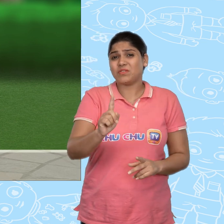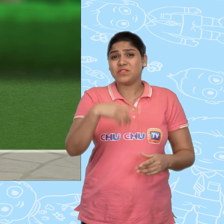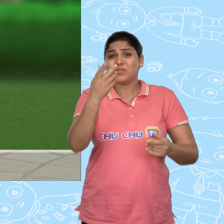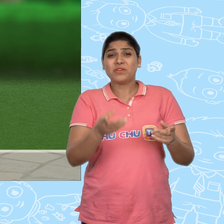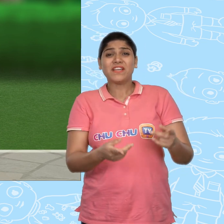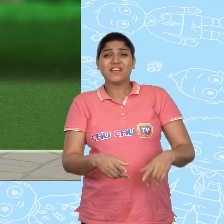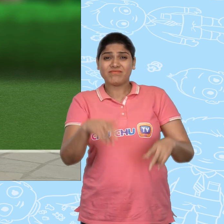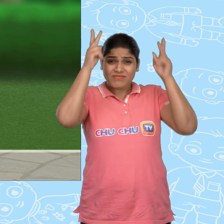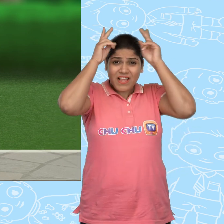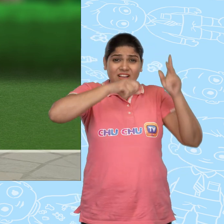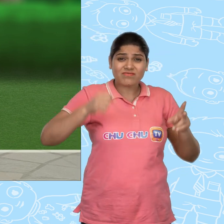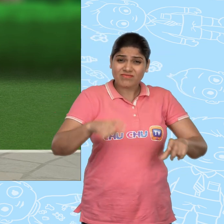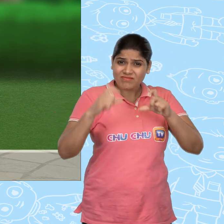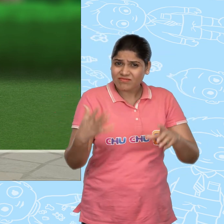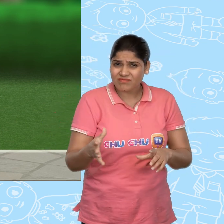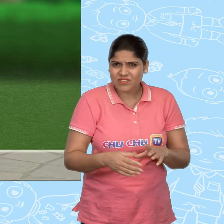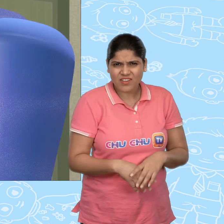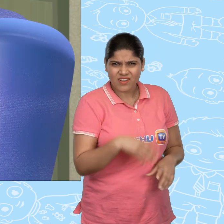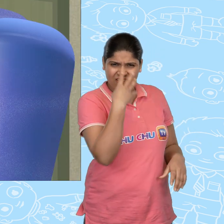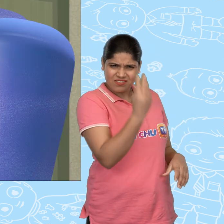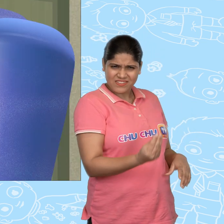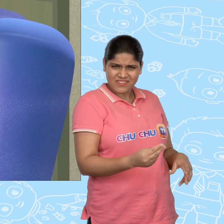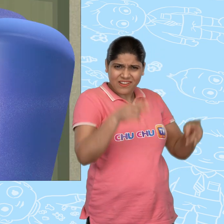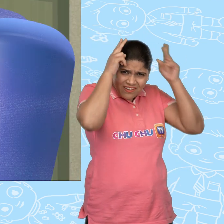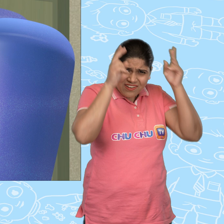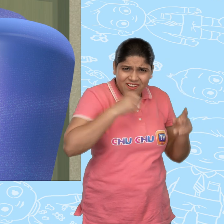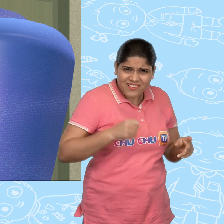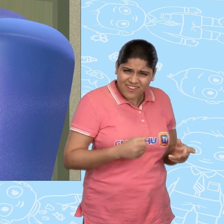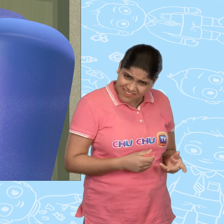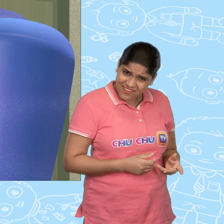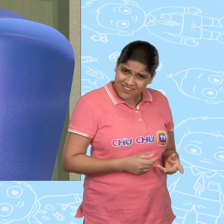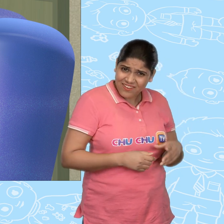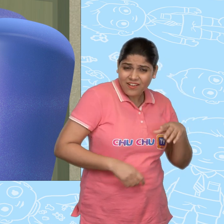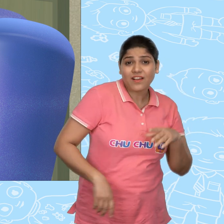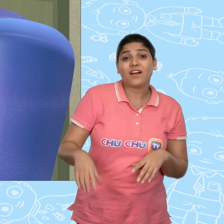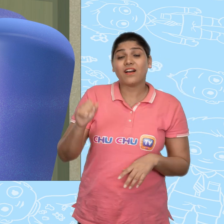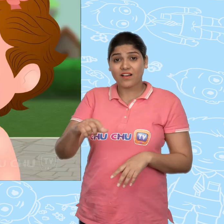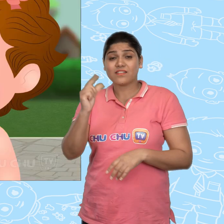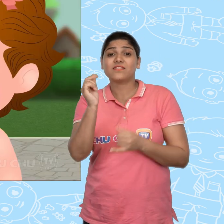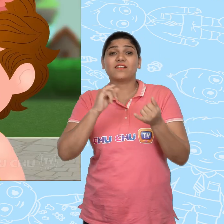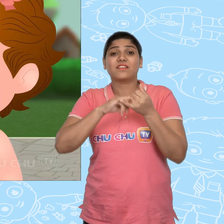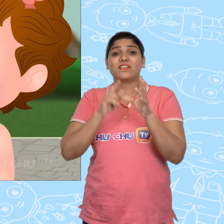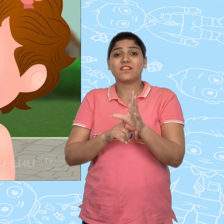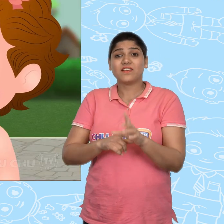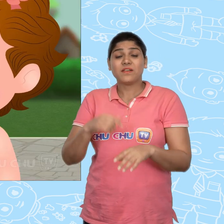जिसने खरगोशों की फिक्र नहीं की. हाथी? खरगोश? हह? हाँ Cussly.